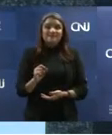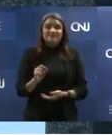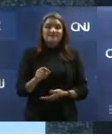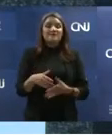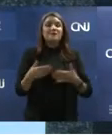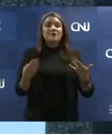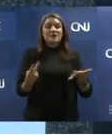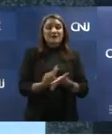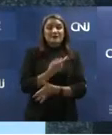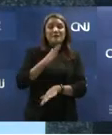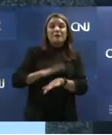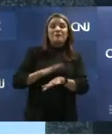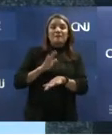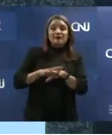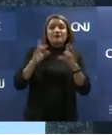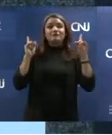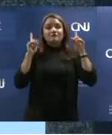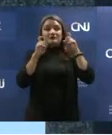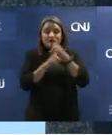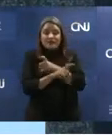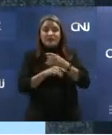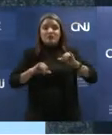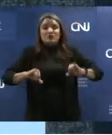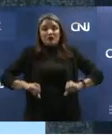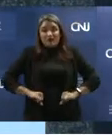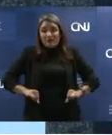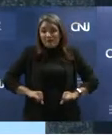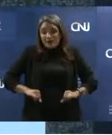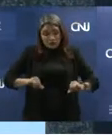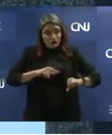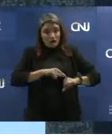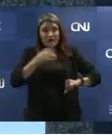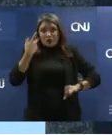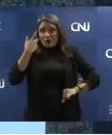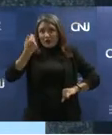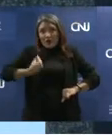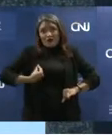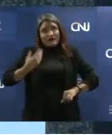até porque não existe vida sem sofrimento e acredito que Deus permite padecer